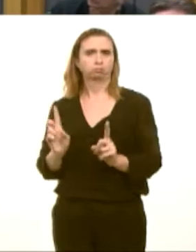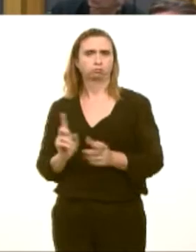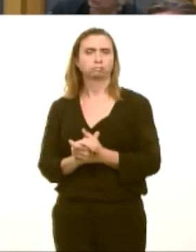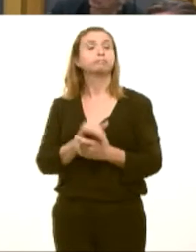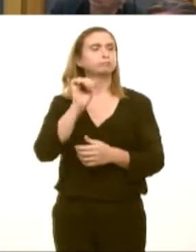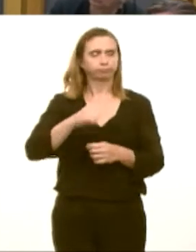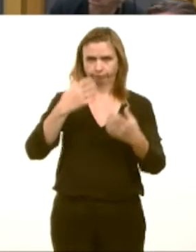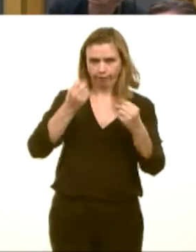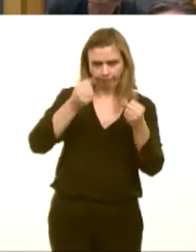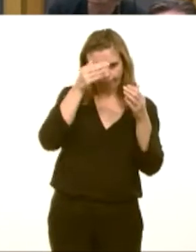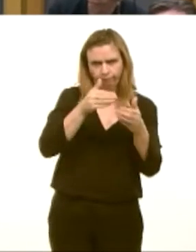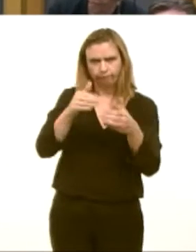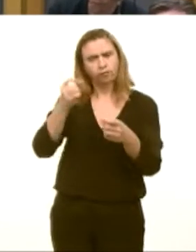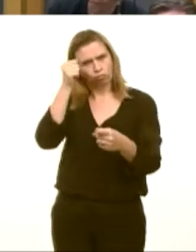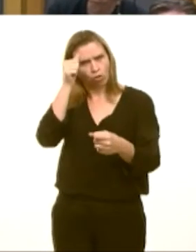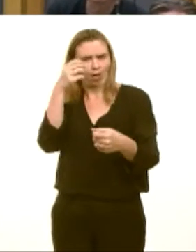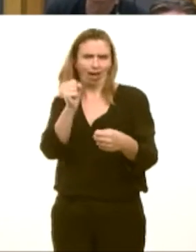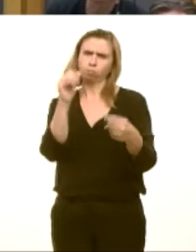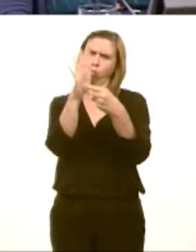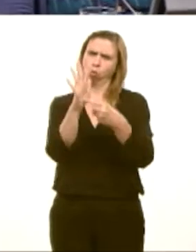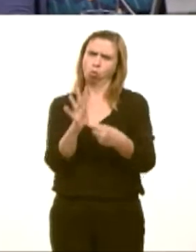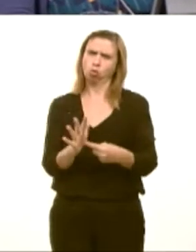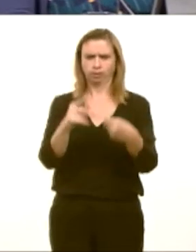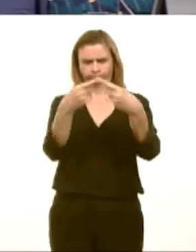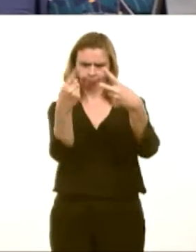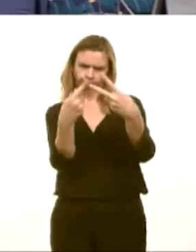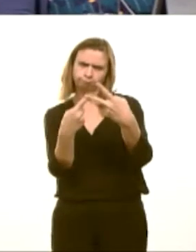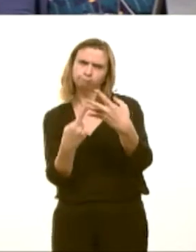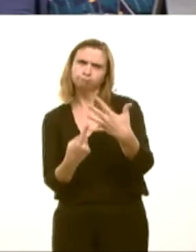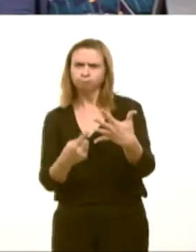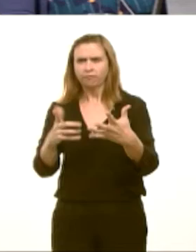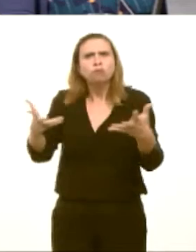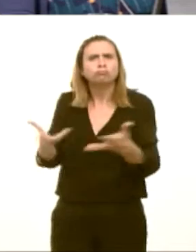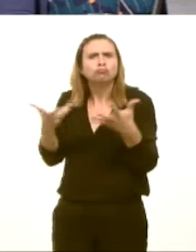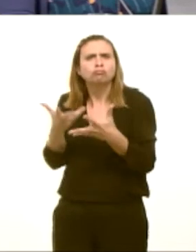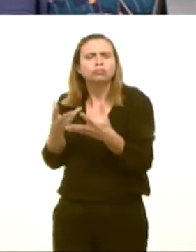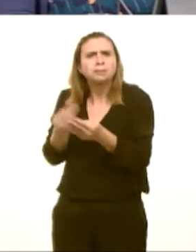a range of priorities to encourage economic development and we are delivering a wide range